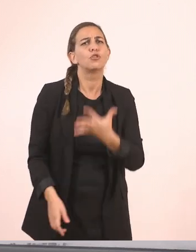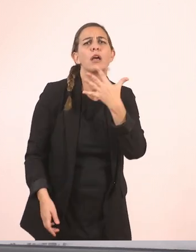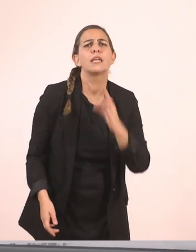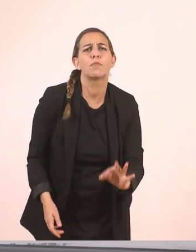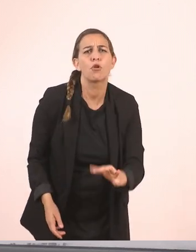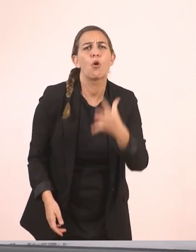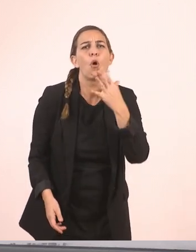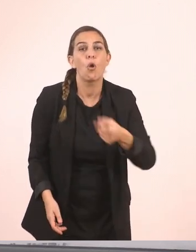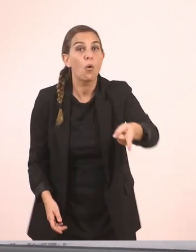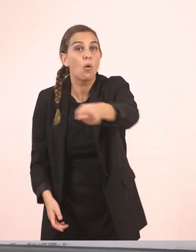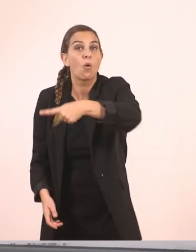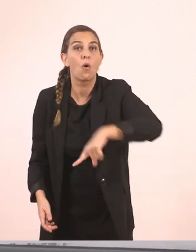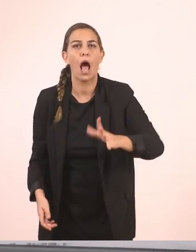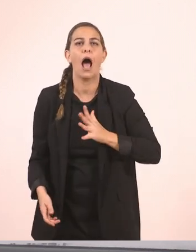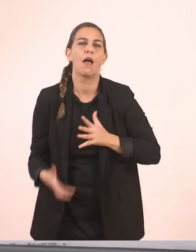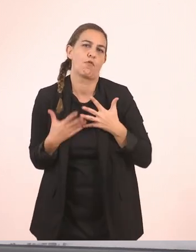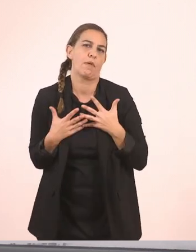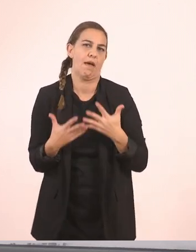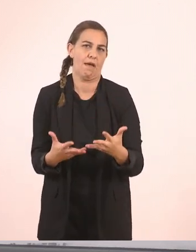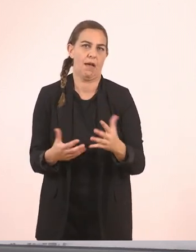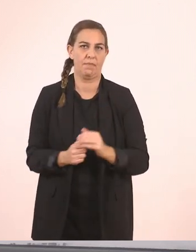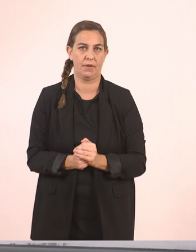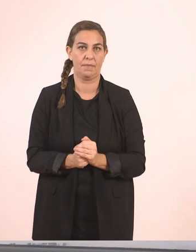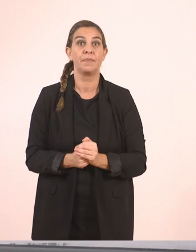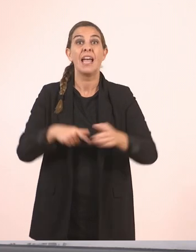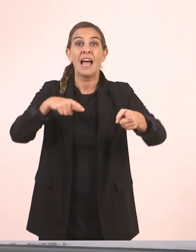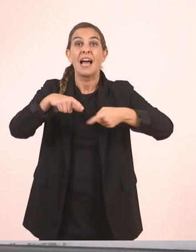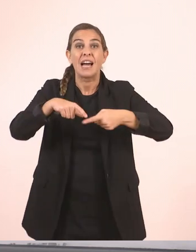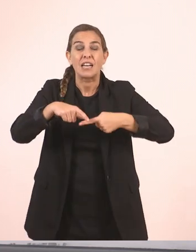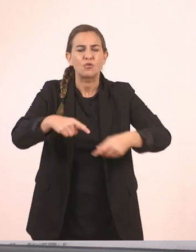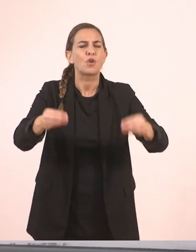Άρα πάνω απ' όλα Χριστούγεννα είναι αγάπη.